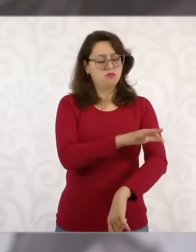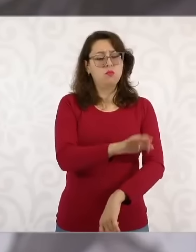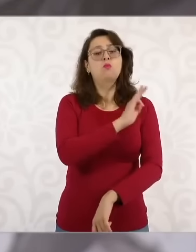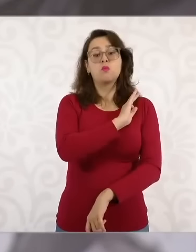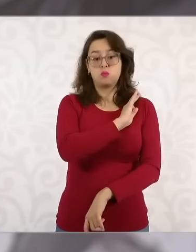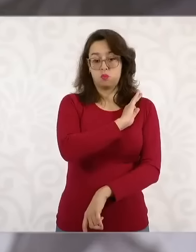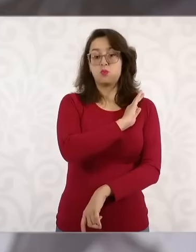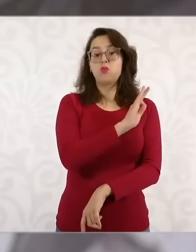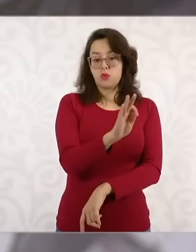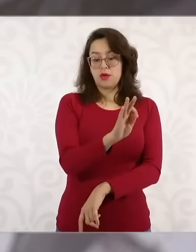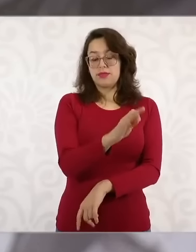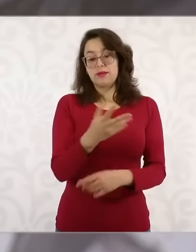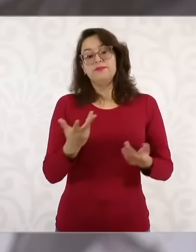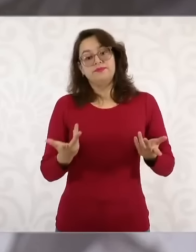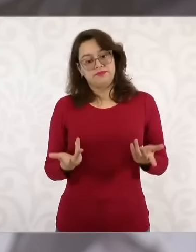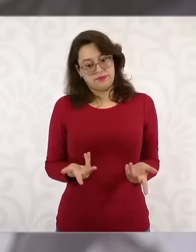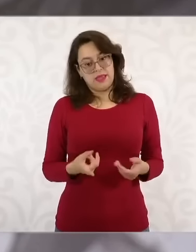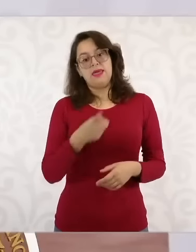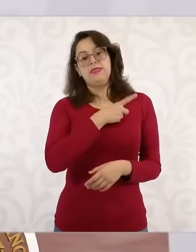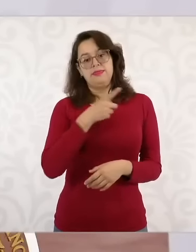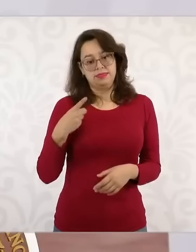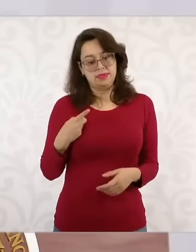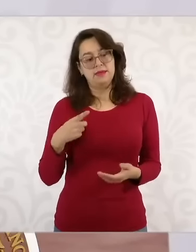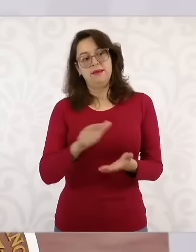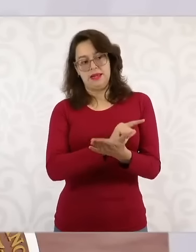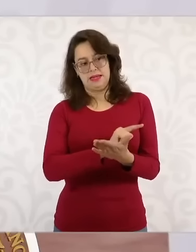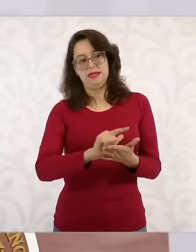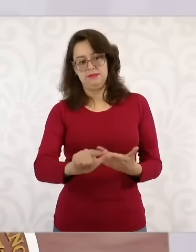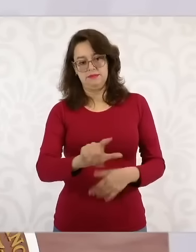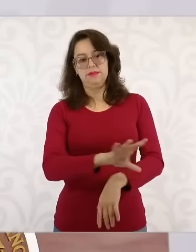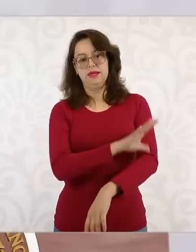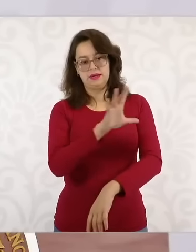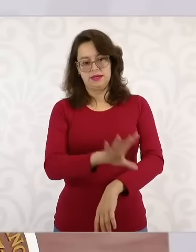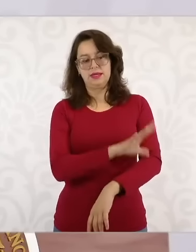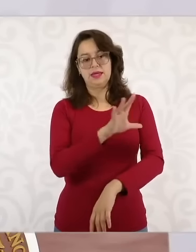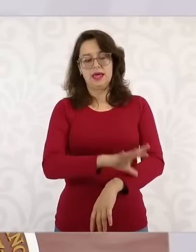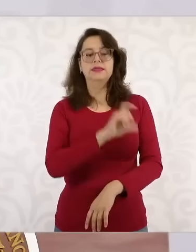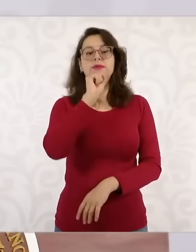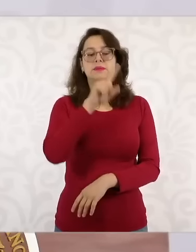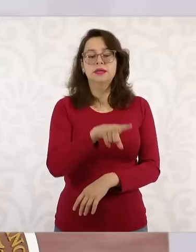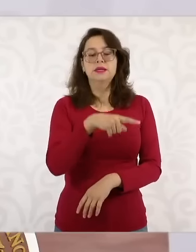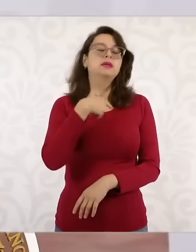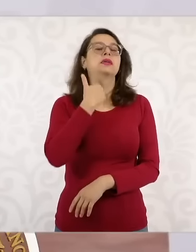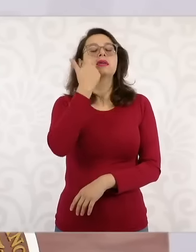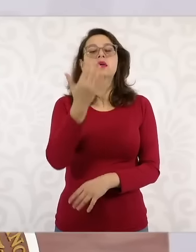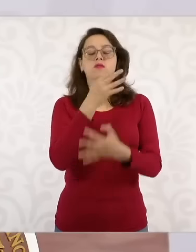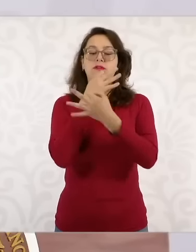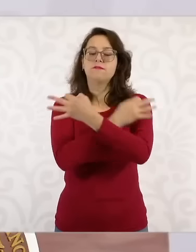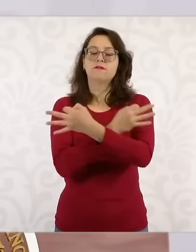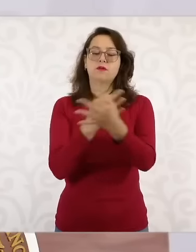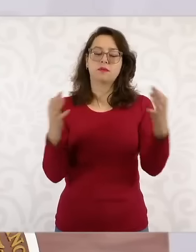preferentemente es energía también renovable. Me me da mucho gusto también informarles que